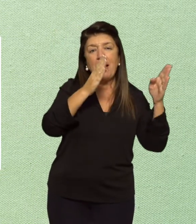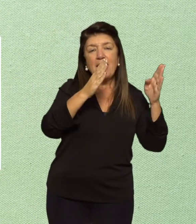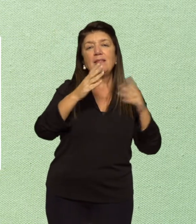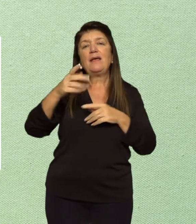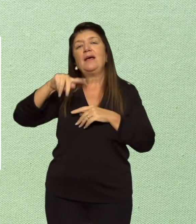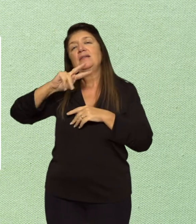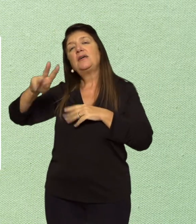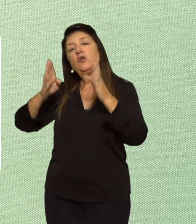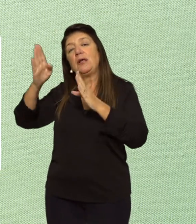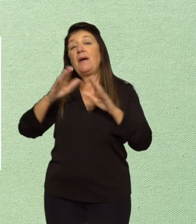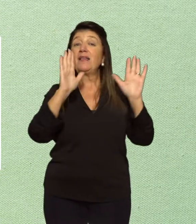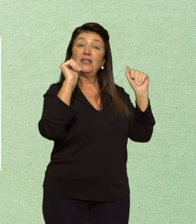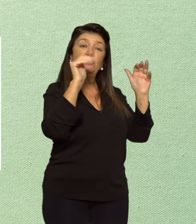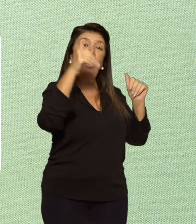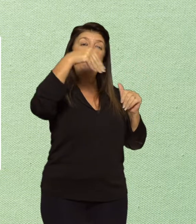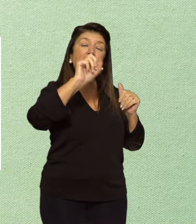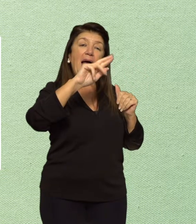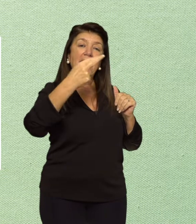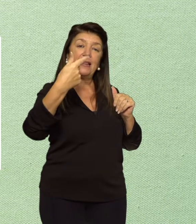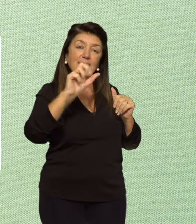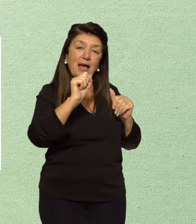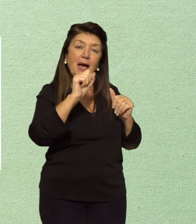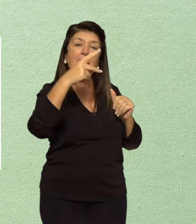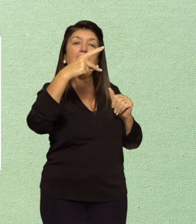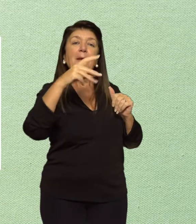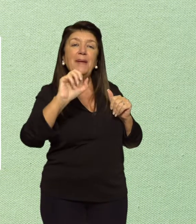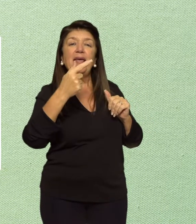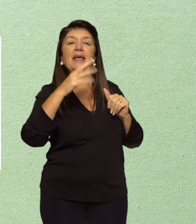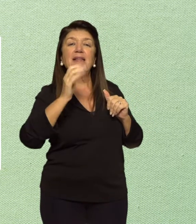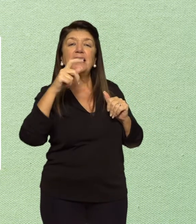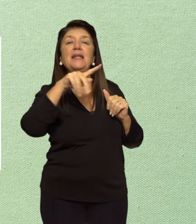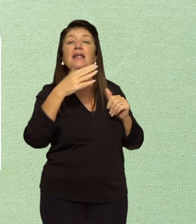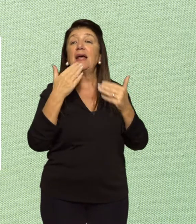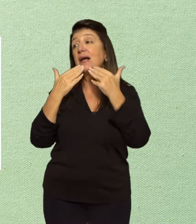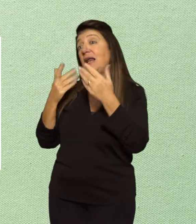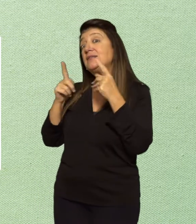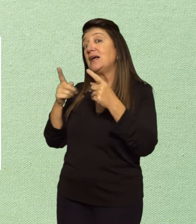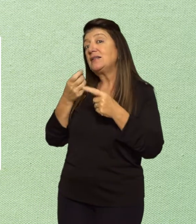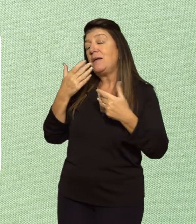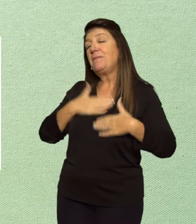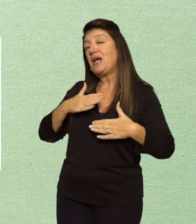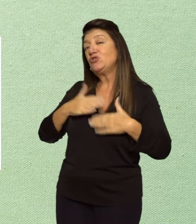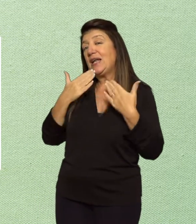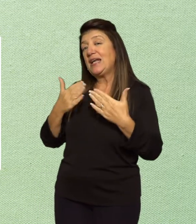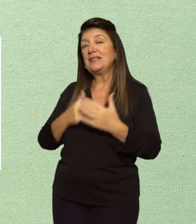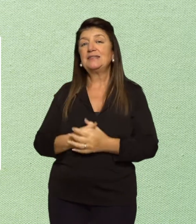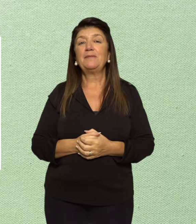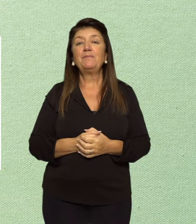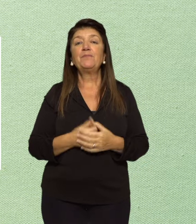mille, grazie a te e a tutti, è stato un piacere grazie; e inviterei due colleghi psicologi, Mattia